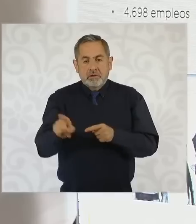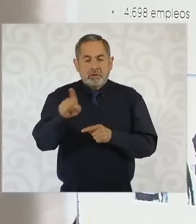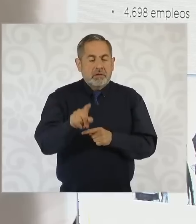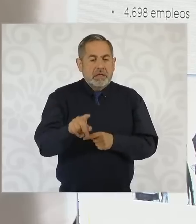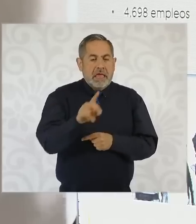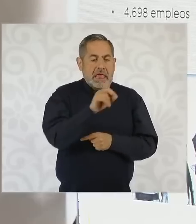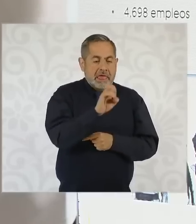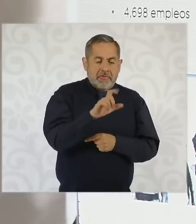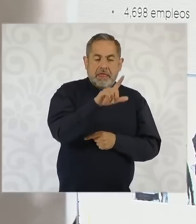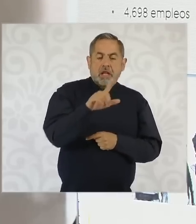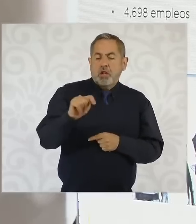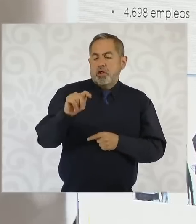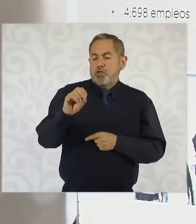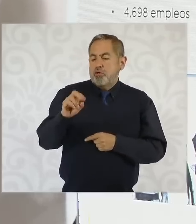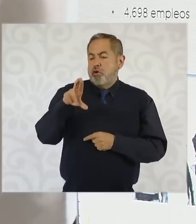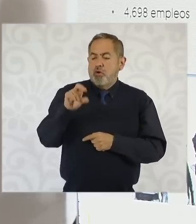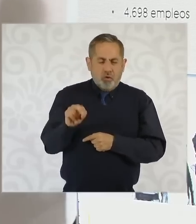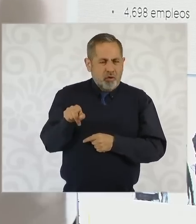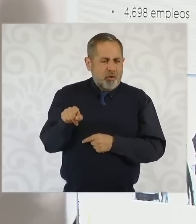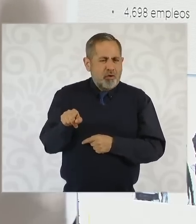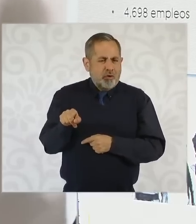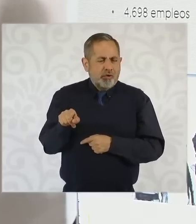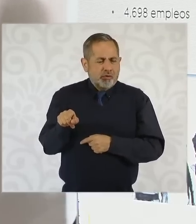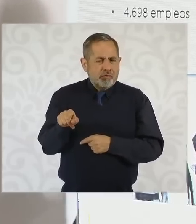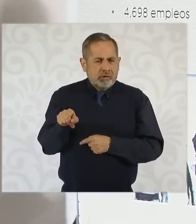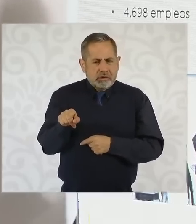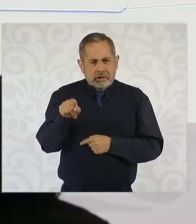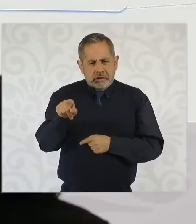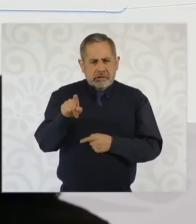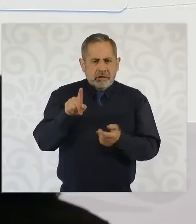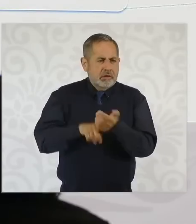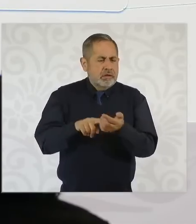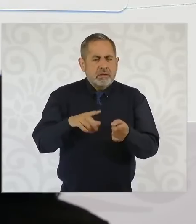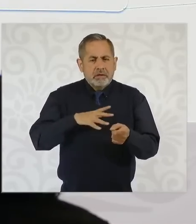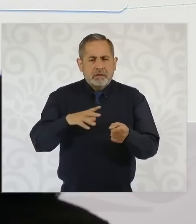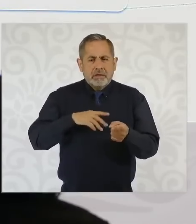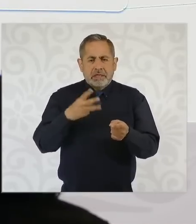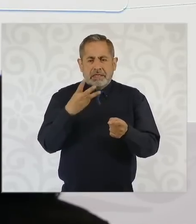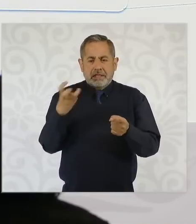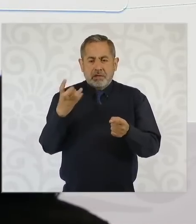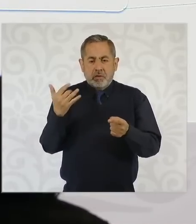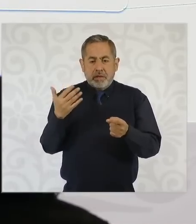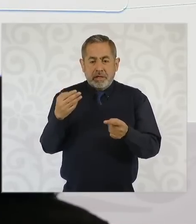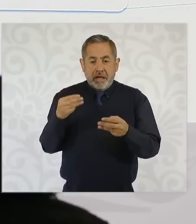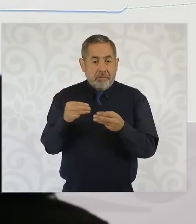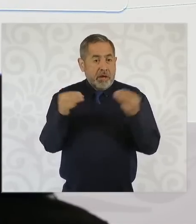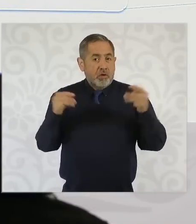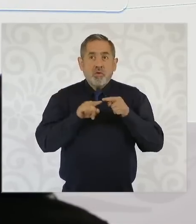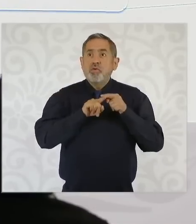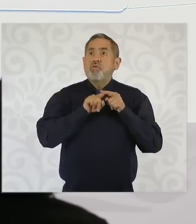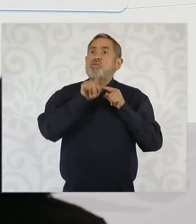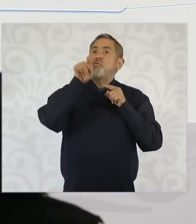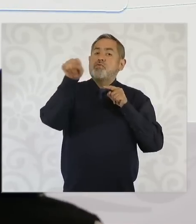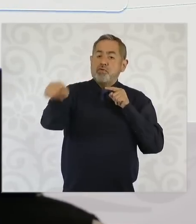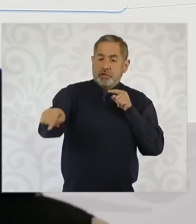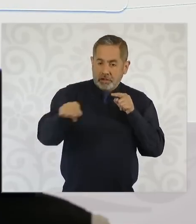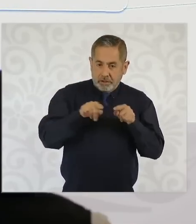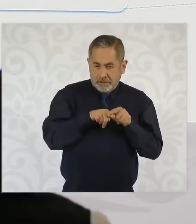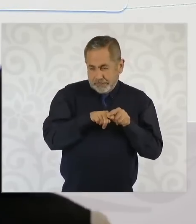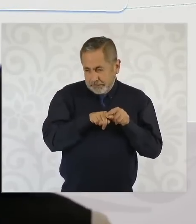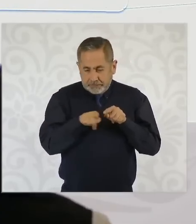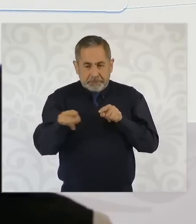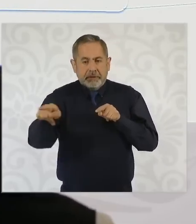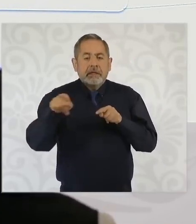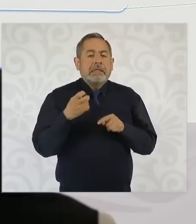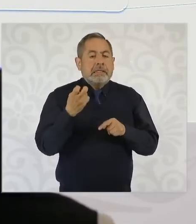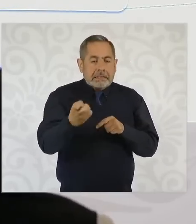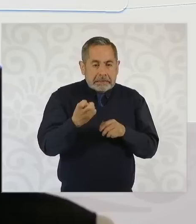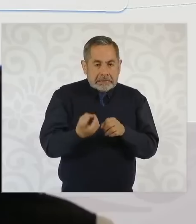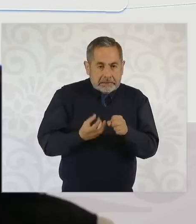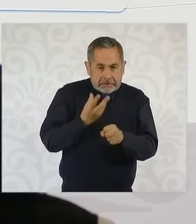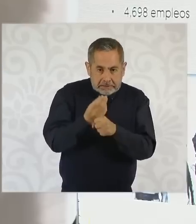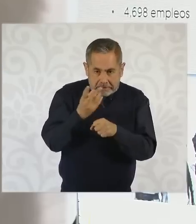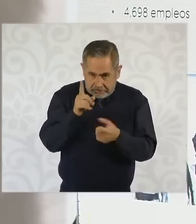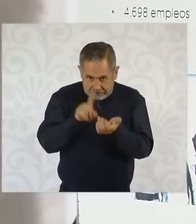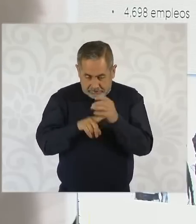ese eh tiene 350 M de longitud este es parte de las conexiones que tenemos dentro de la zona del